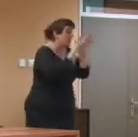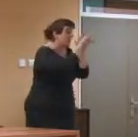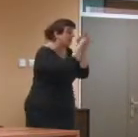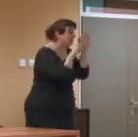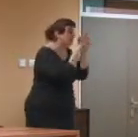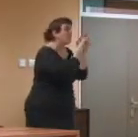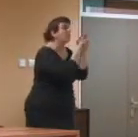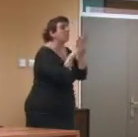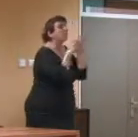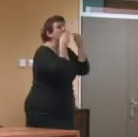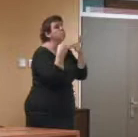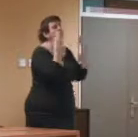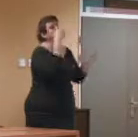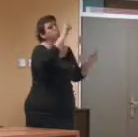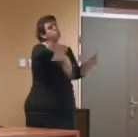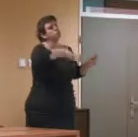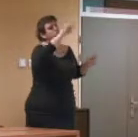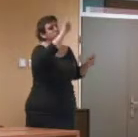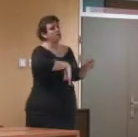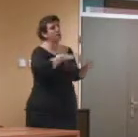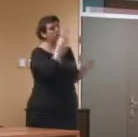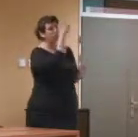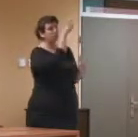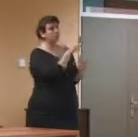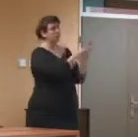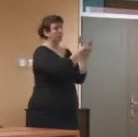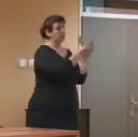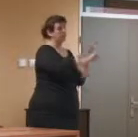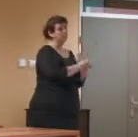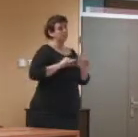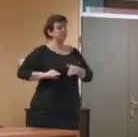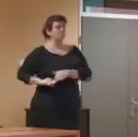Durante semanas, y lo cuento yo porque me lo pasé muy bien escribiéndolo,